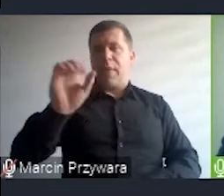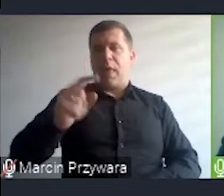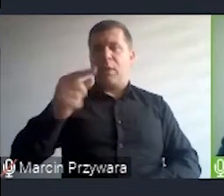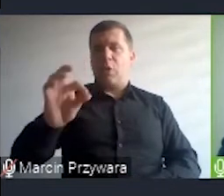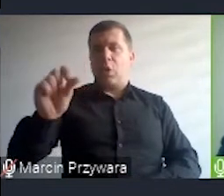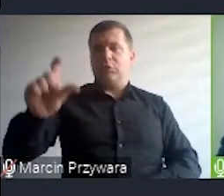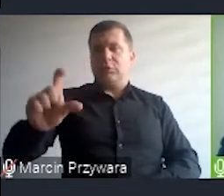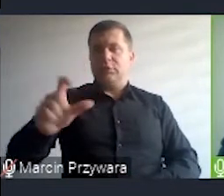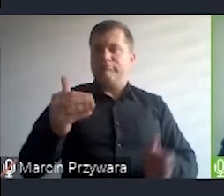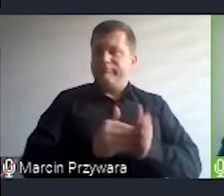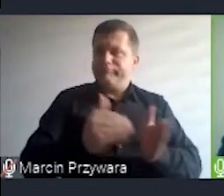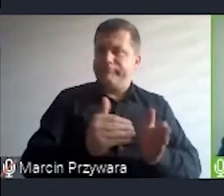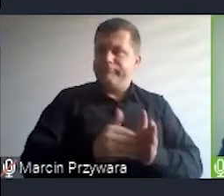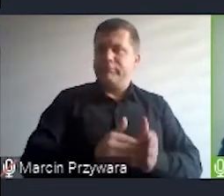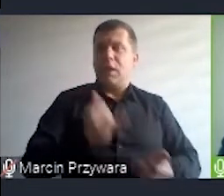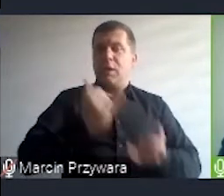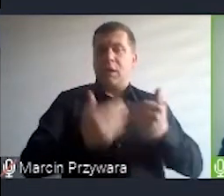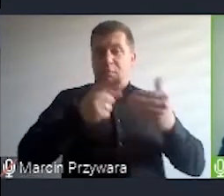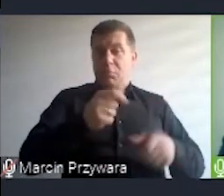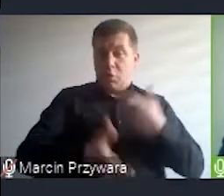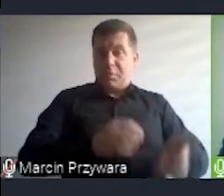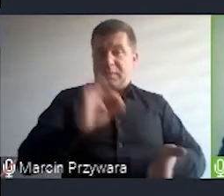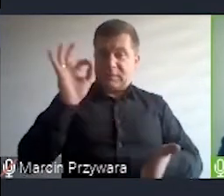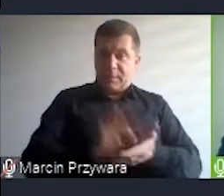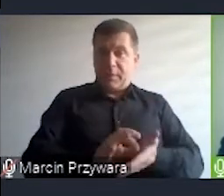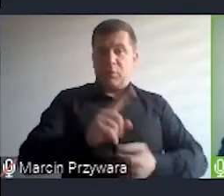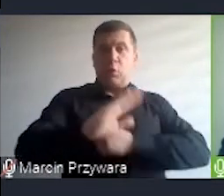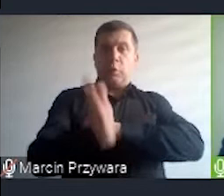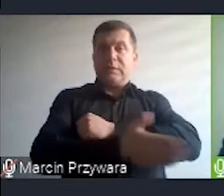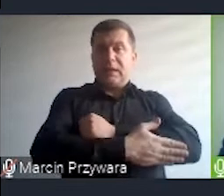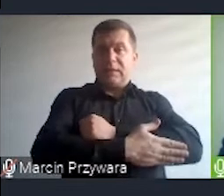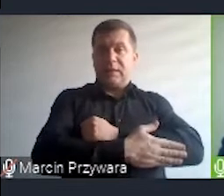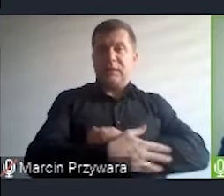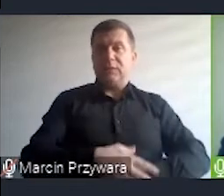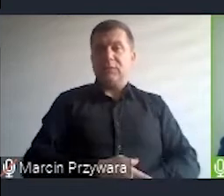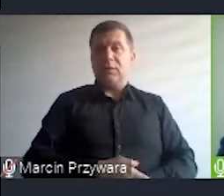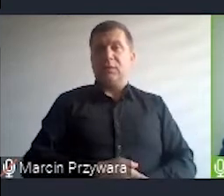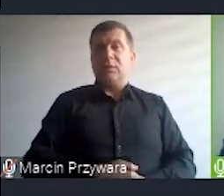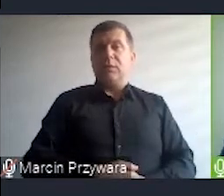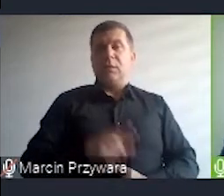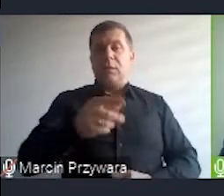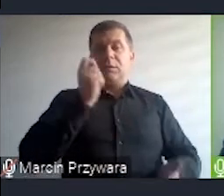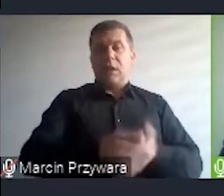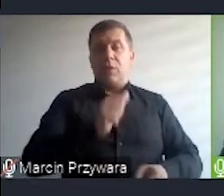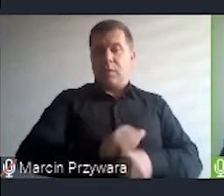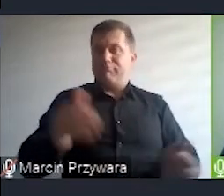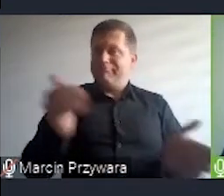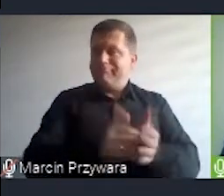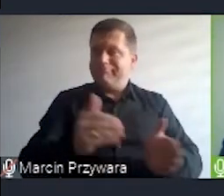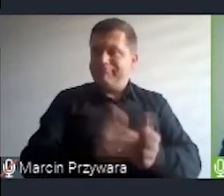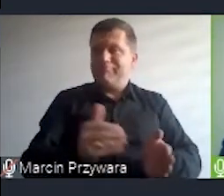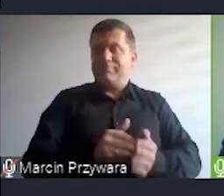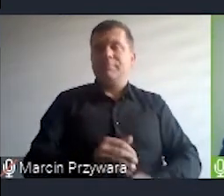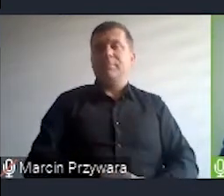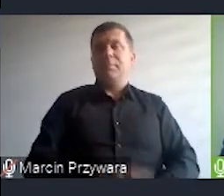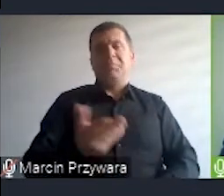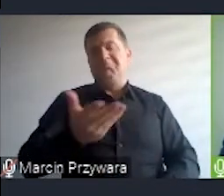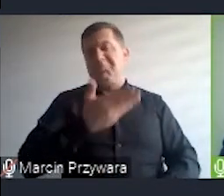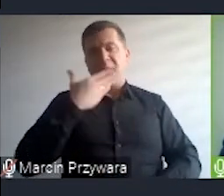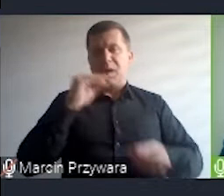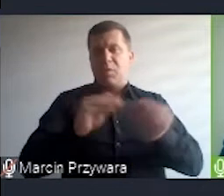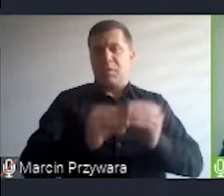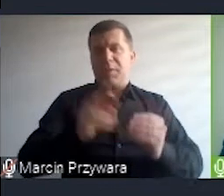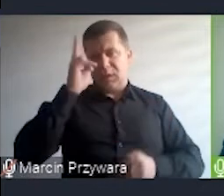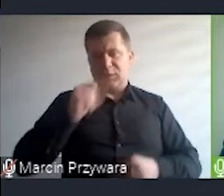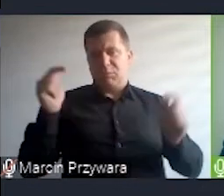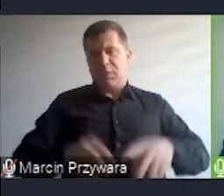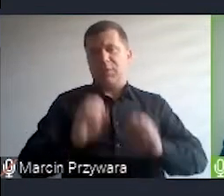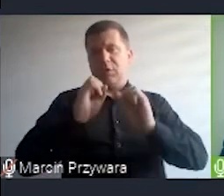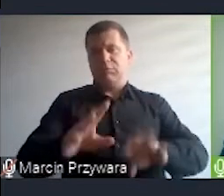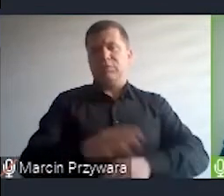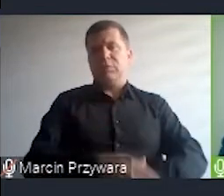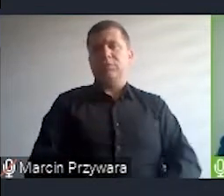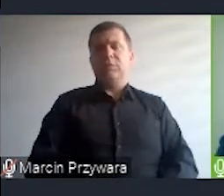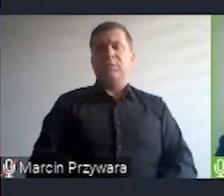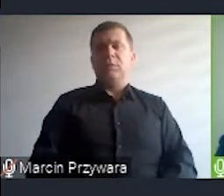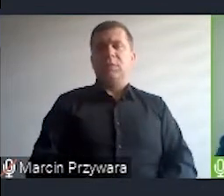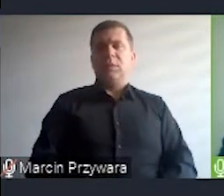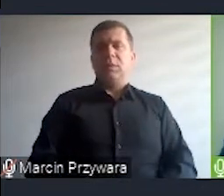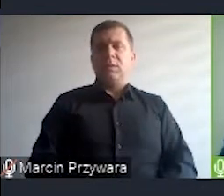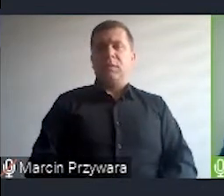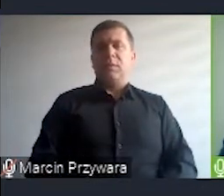Jeśli Państwo ją zapewnicie, jeśli uzasadnicie, że ten zakup jest niezbędny, nie ma problemu – instytucja powinna to przepuścić.